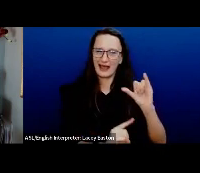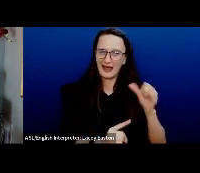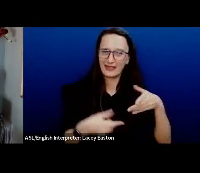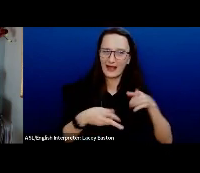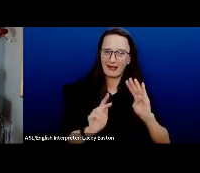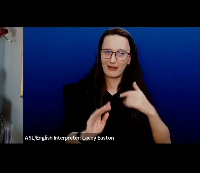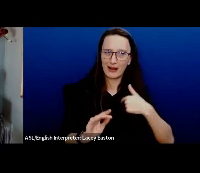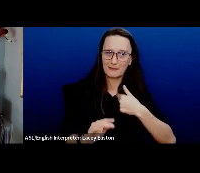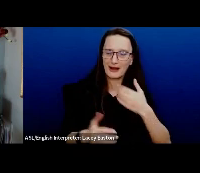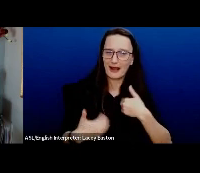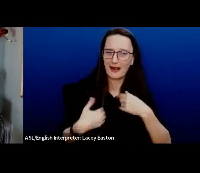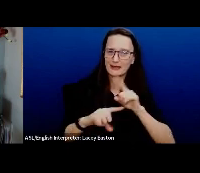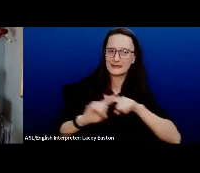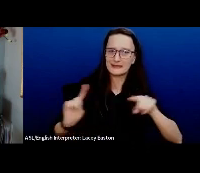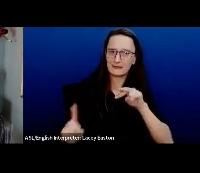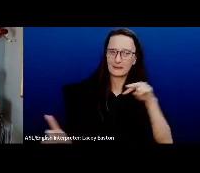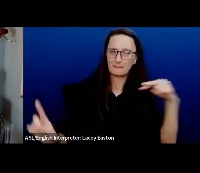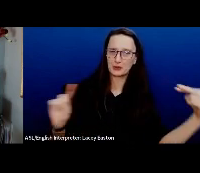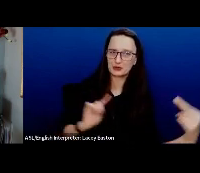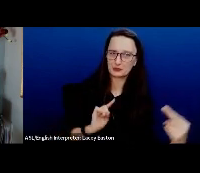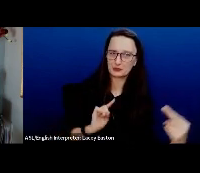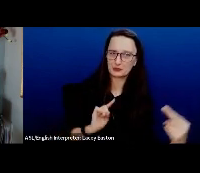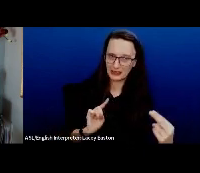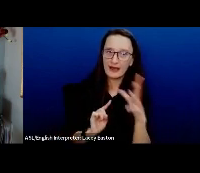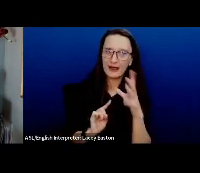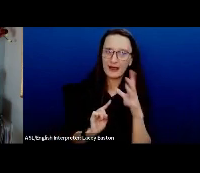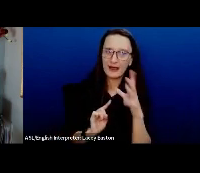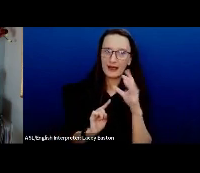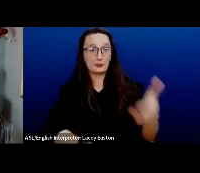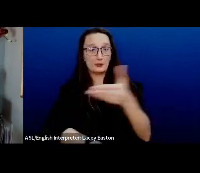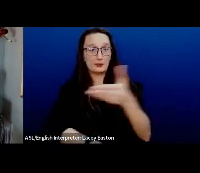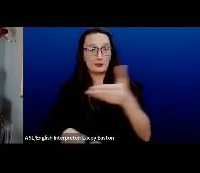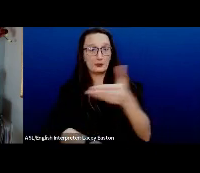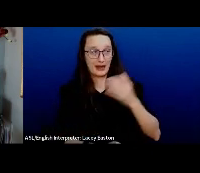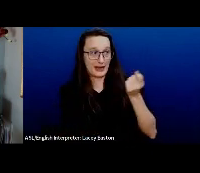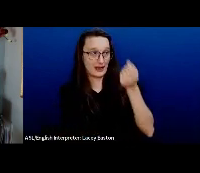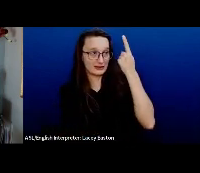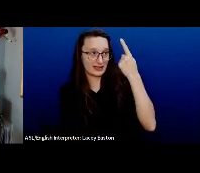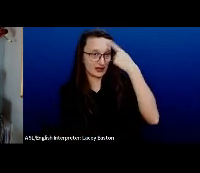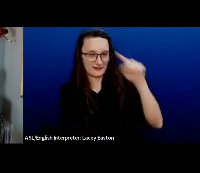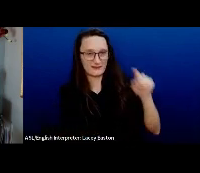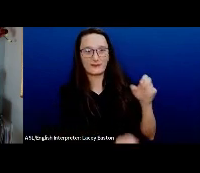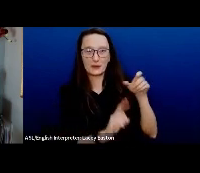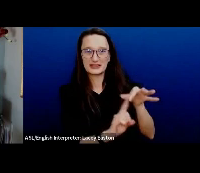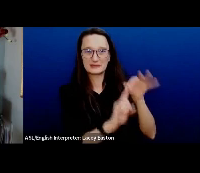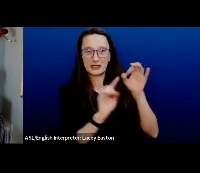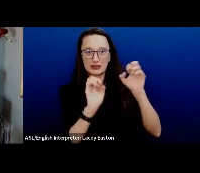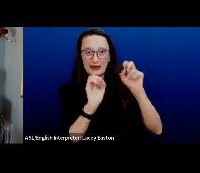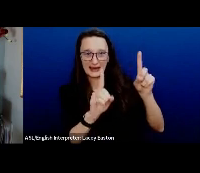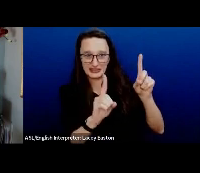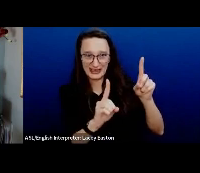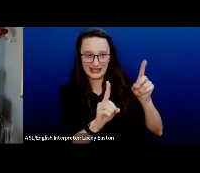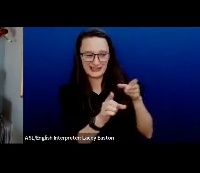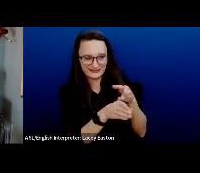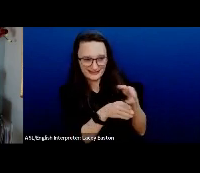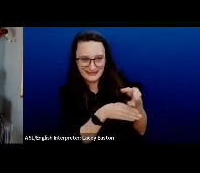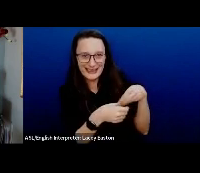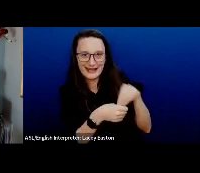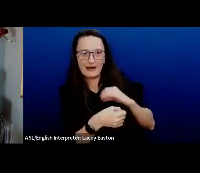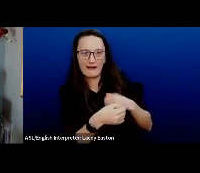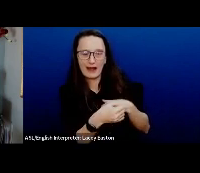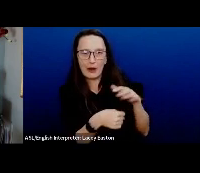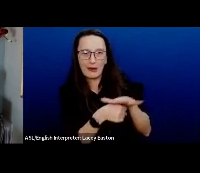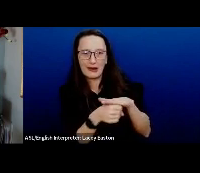a mejorar mi comprensión de la educación especial en nuestra área local. Investigar